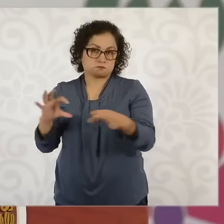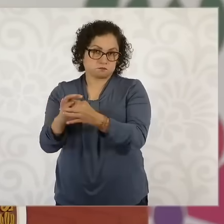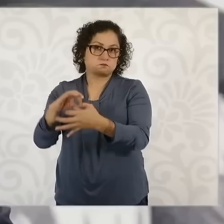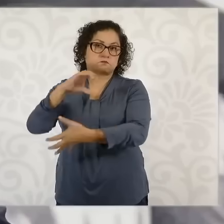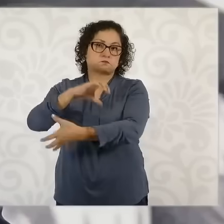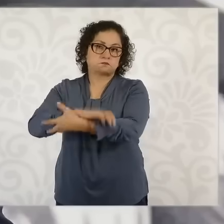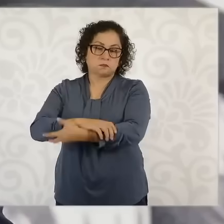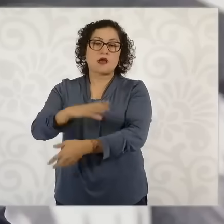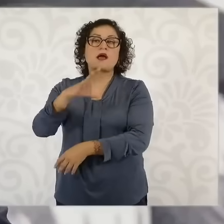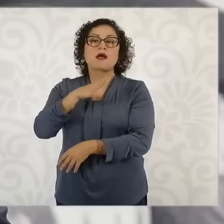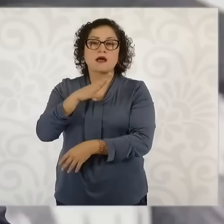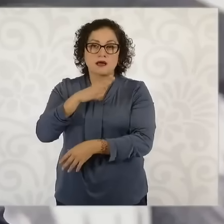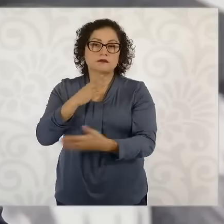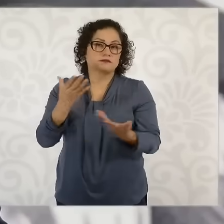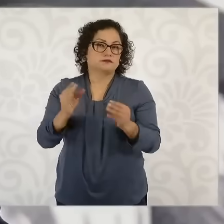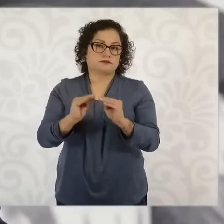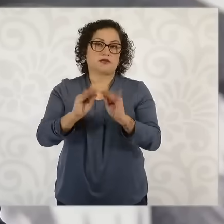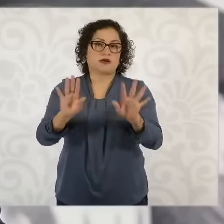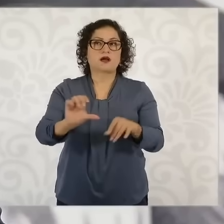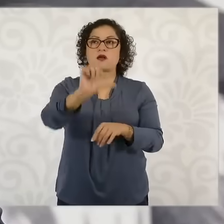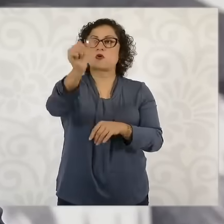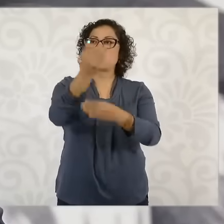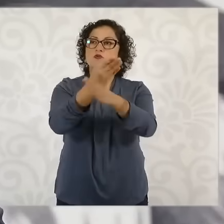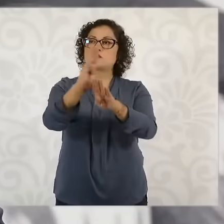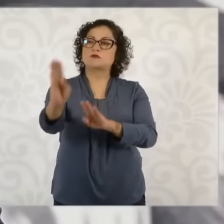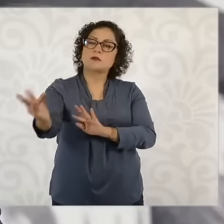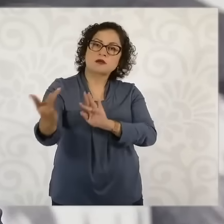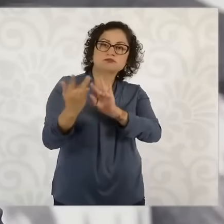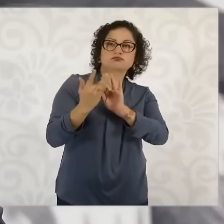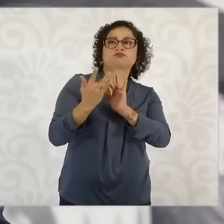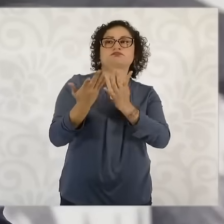obviamente pues se han acercado varias bancas, ¿no? También para trabajar con nosotros, BBWA,